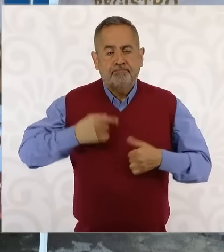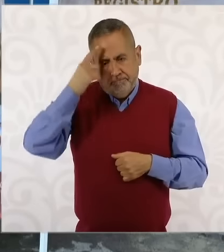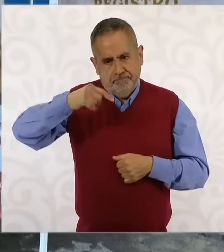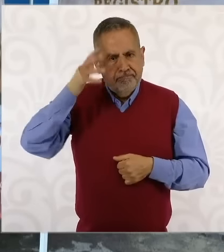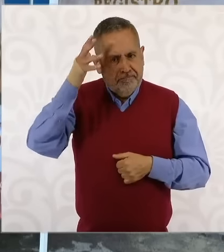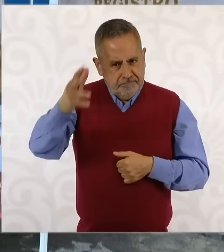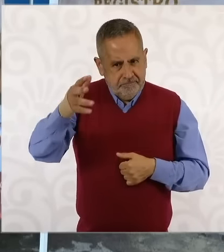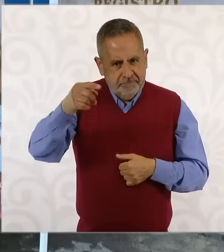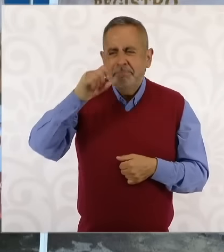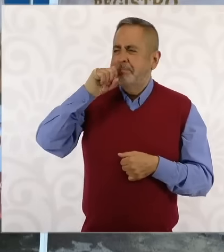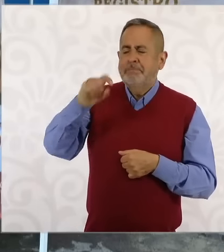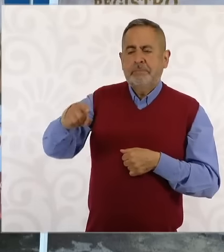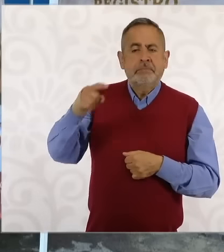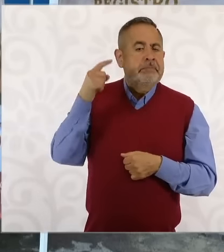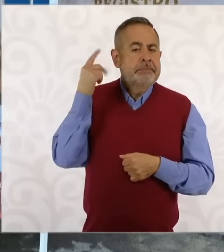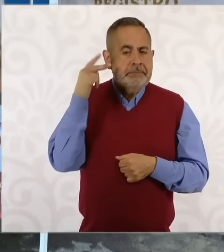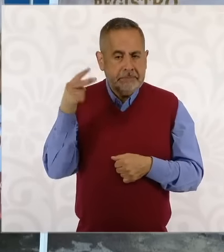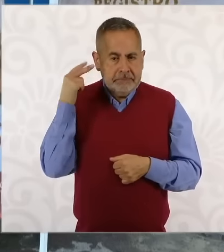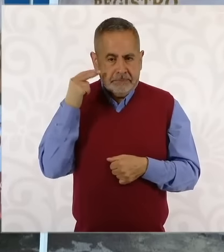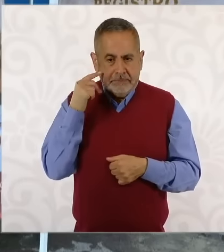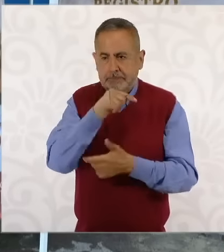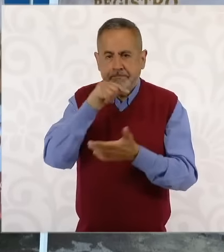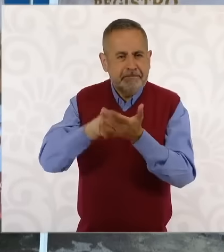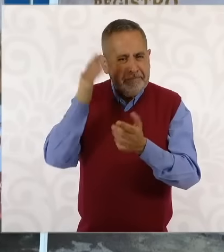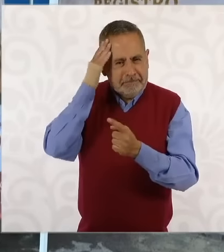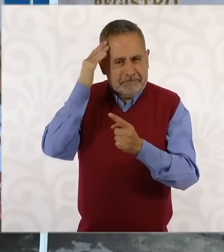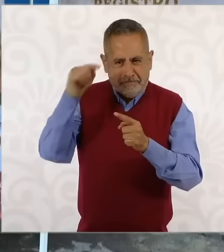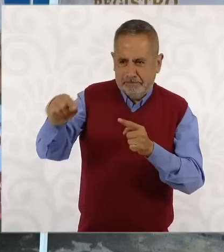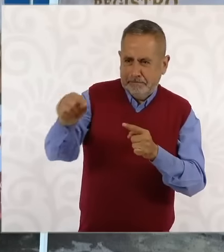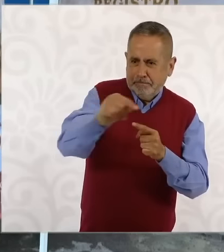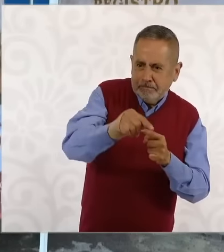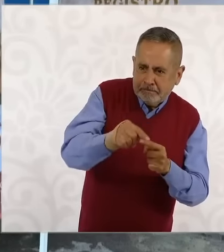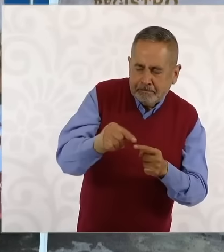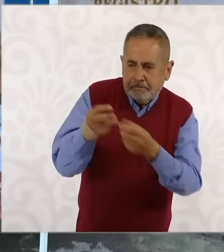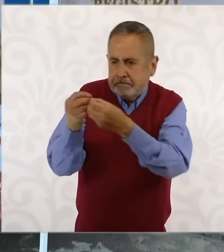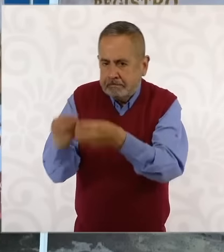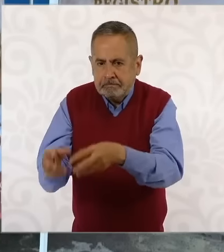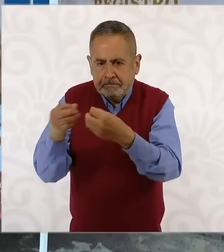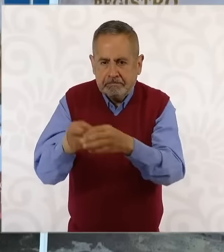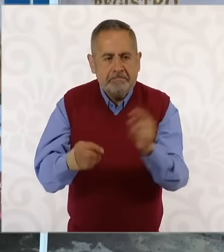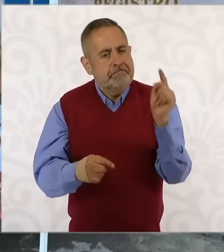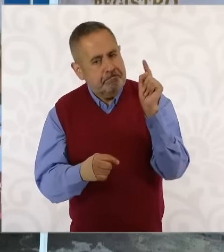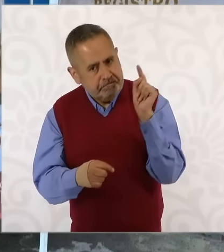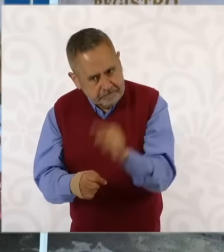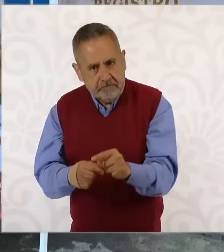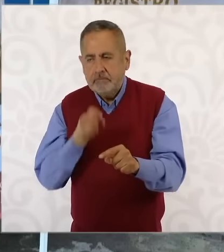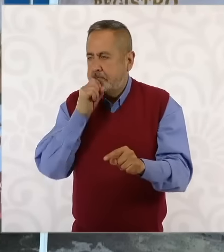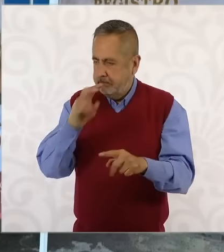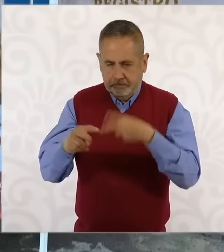los núcleos urbanos más importantes que fueron dañados en esta en este fenómeno natural. se van